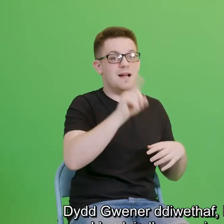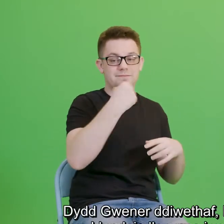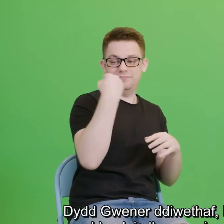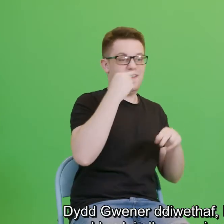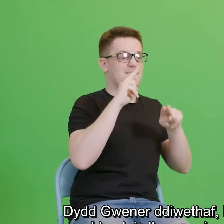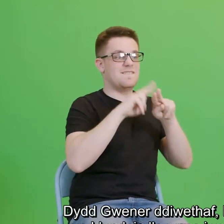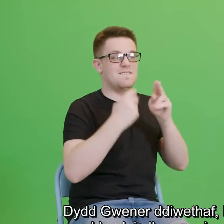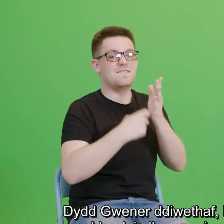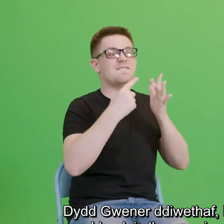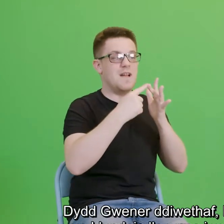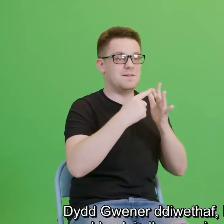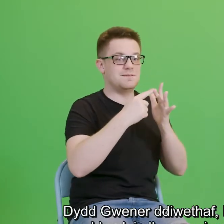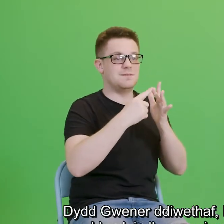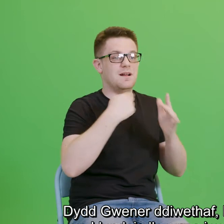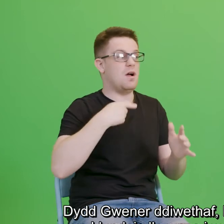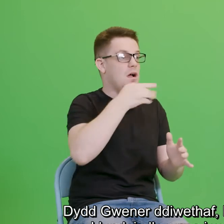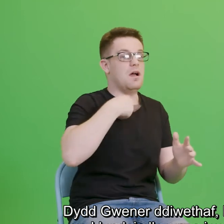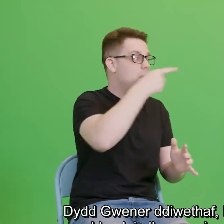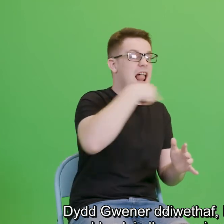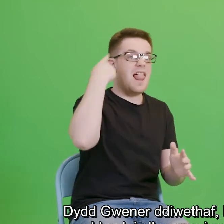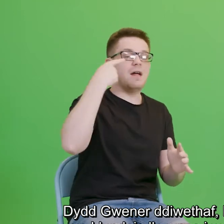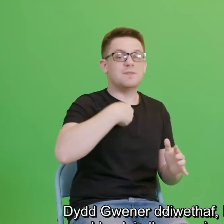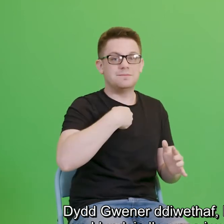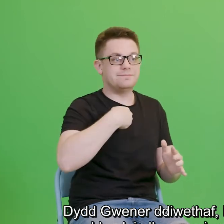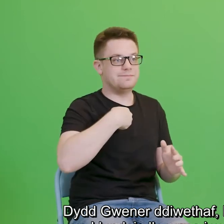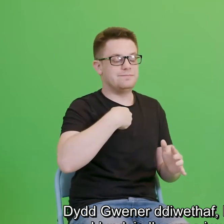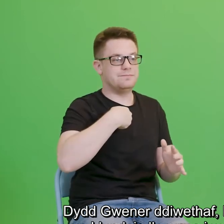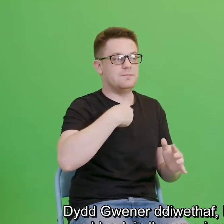Dydd Gwener ddiwethaf, bues i yn Llundain lle wnes i weld...